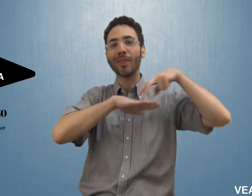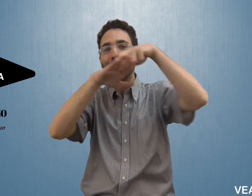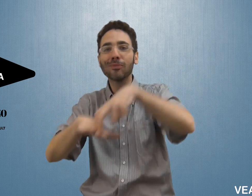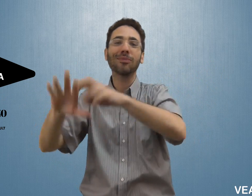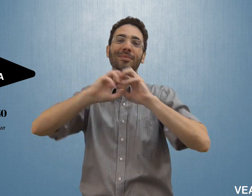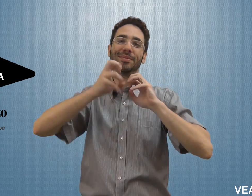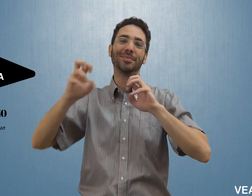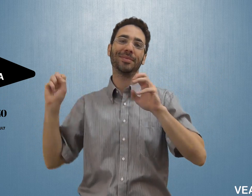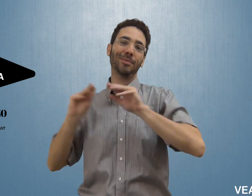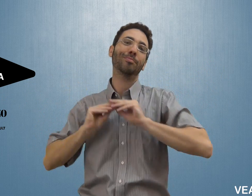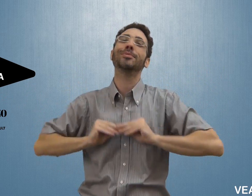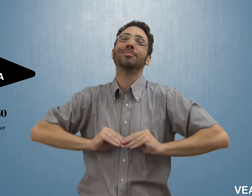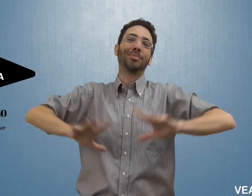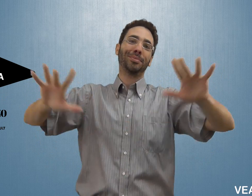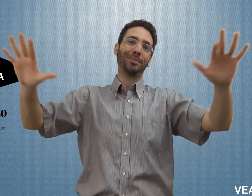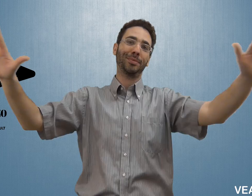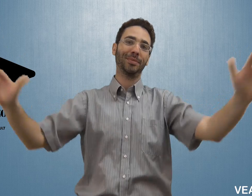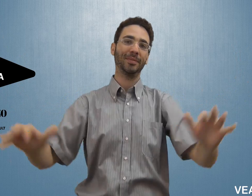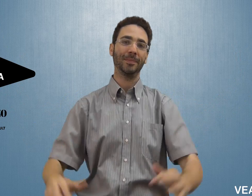e il suo successo nel campo del fantastico).